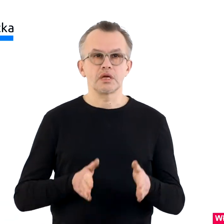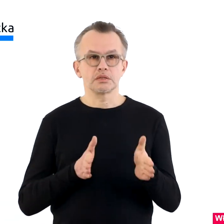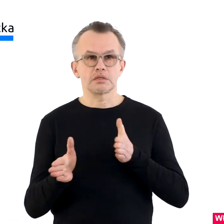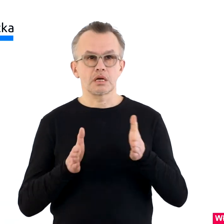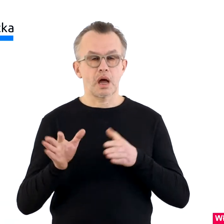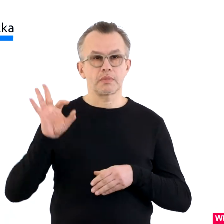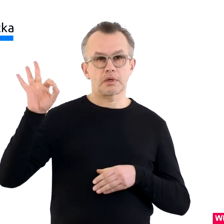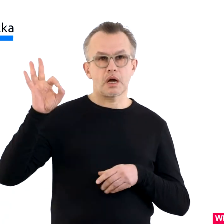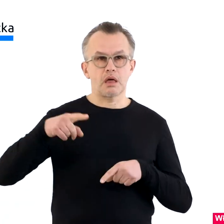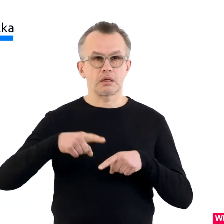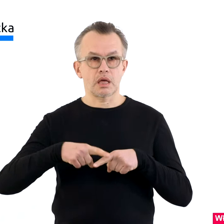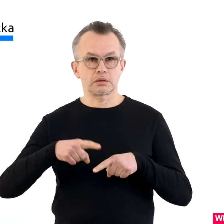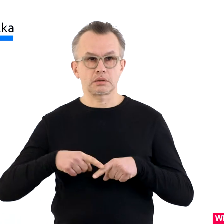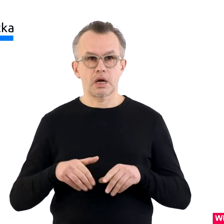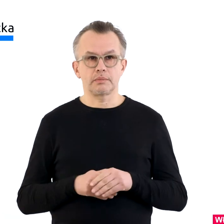Ceramika grecka